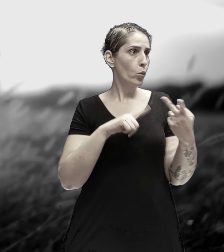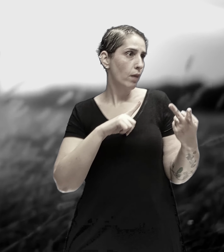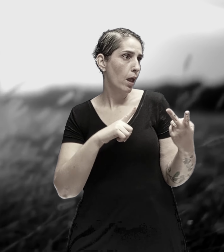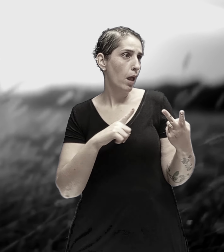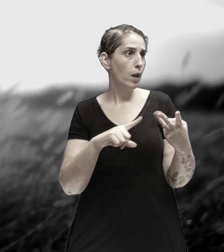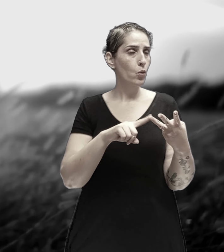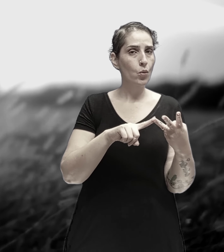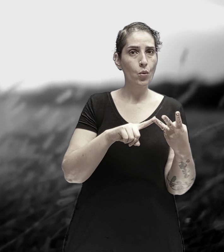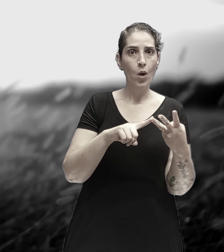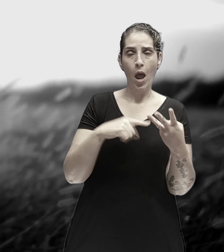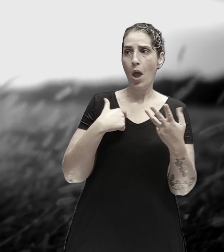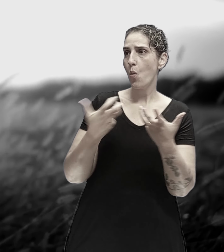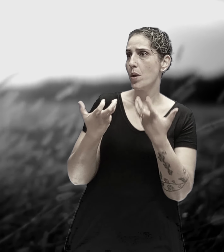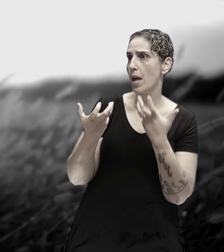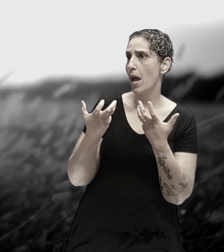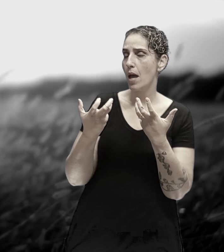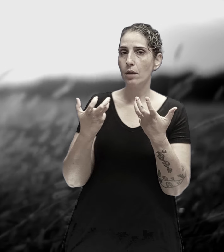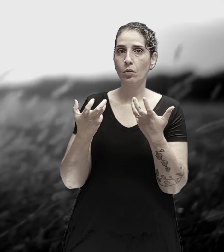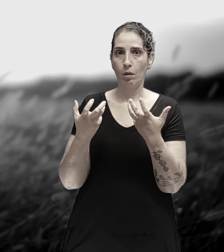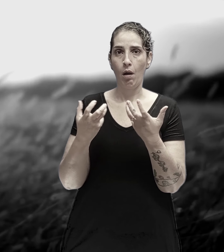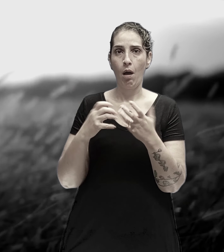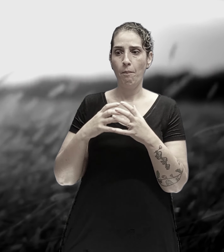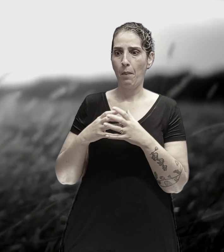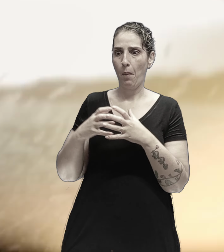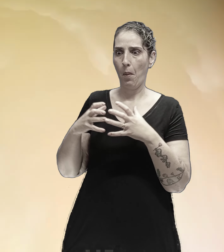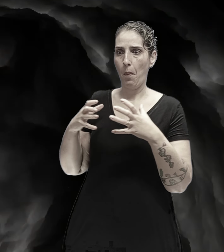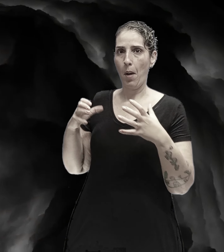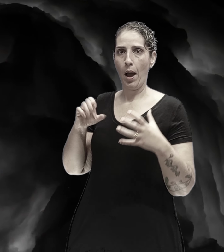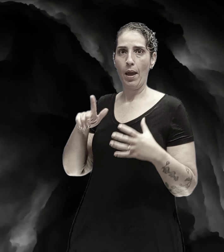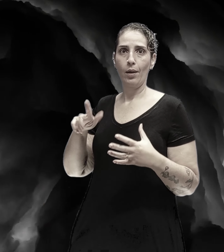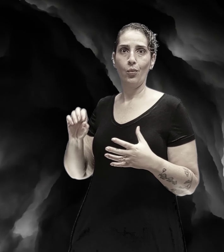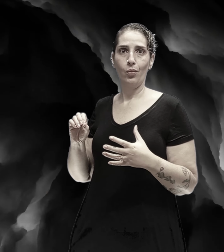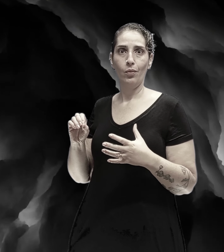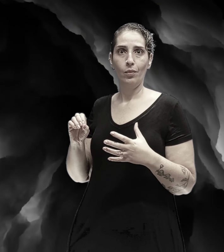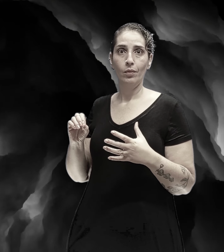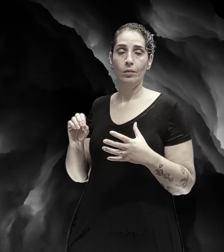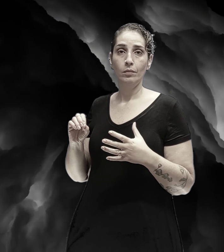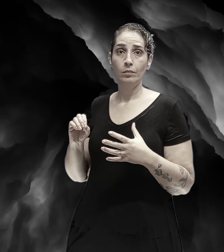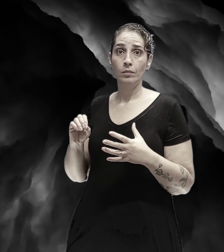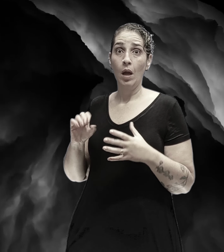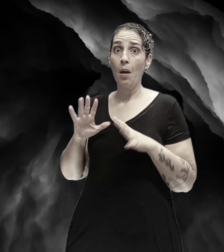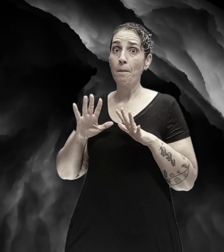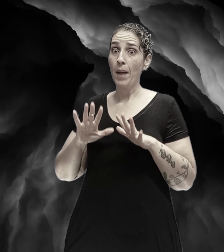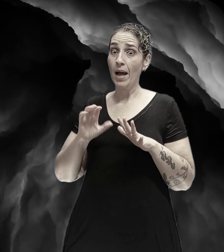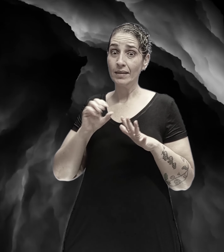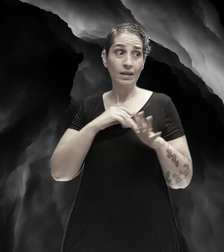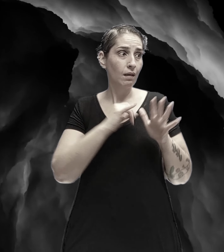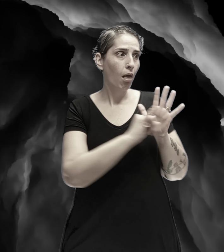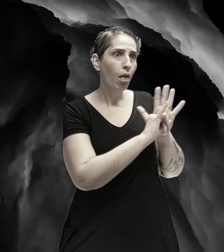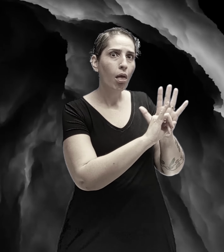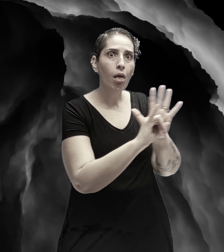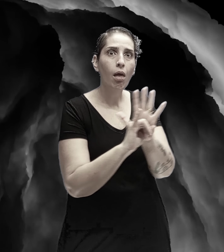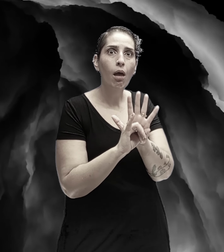Eu tenho aquilo, Eu quero aquilo. Outro. Essas identificações